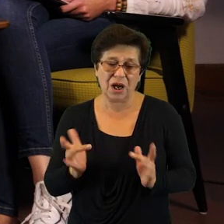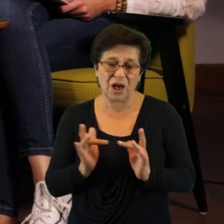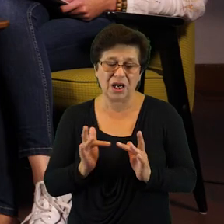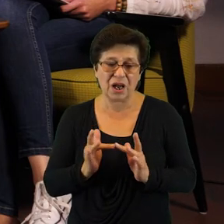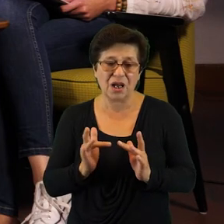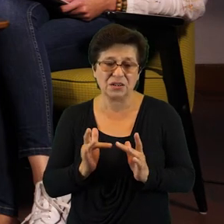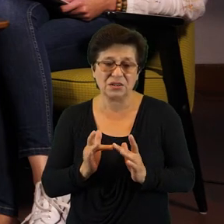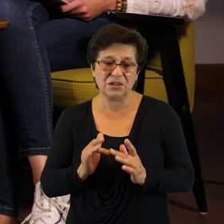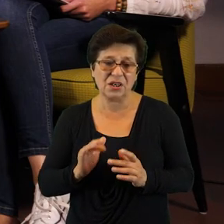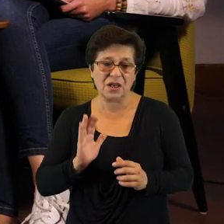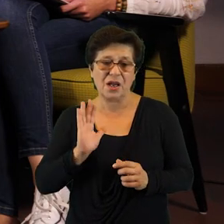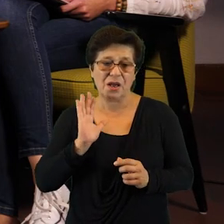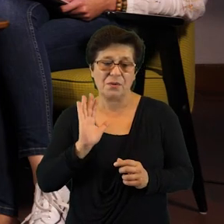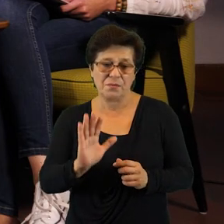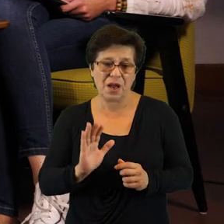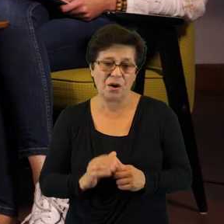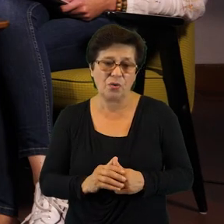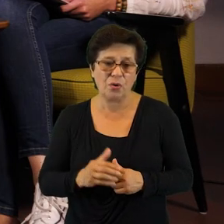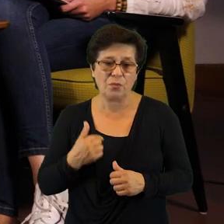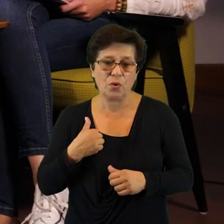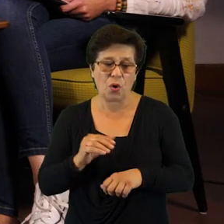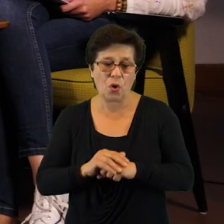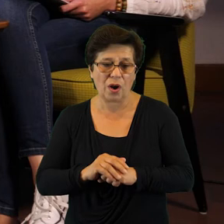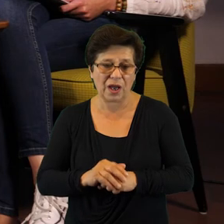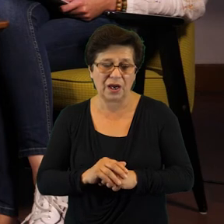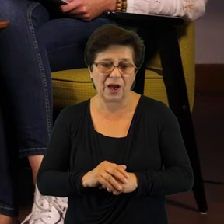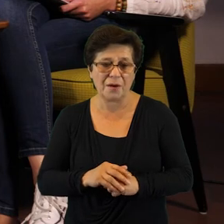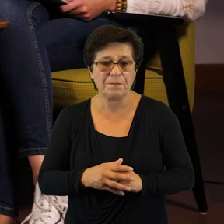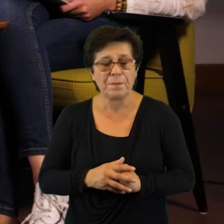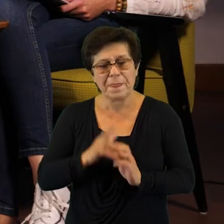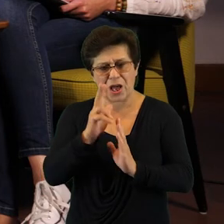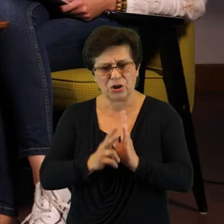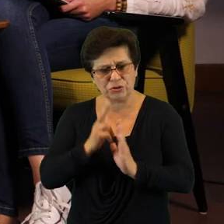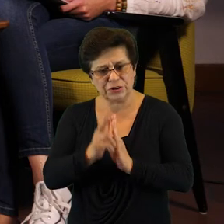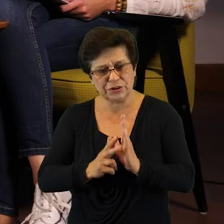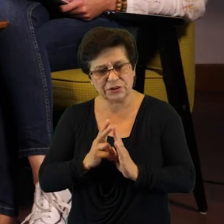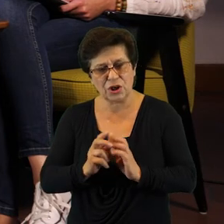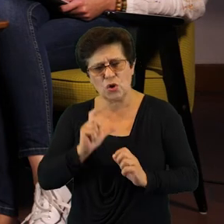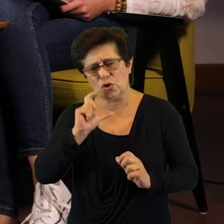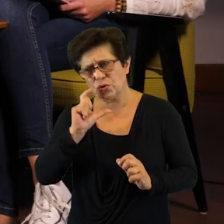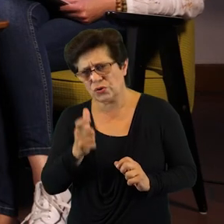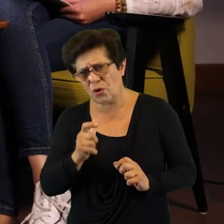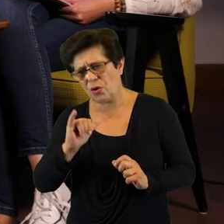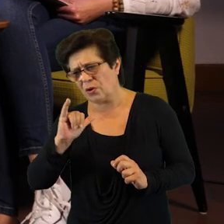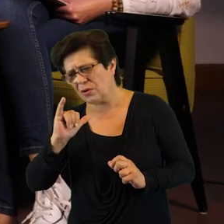wielki reżyser rosyjski Sergiusz Eisenstein, że co jakiś czas, co ileś tam minut,